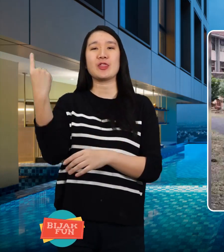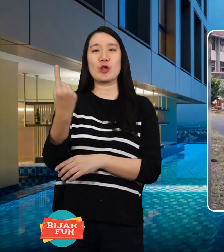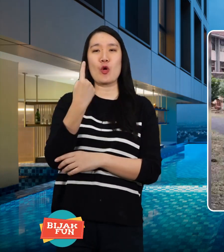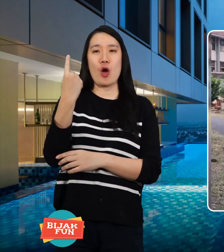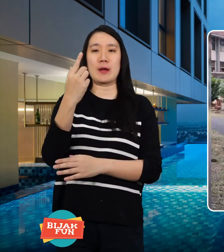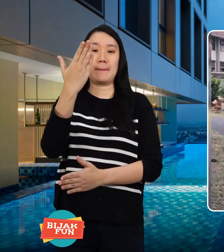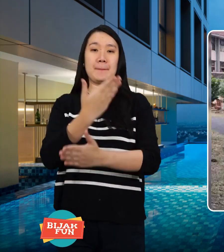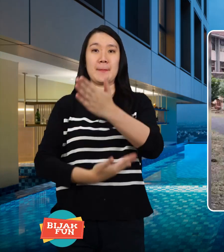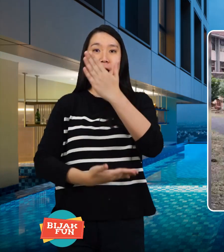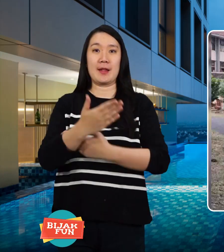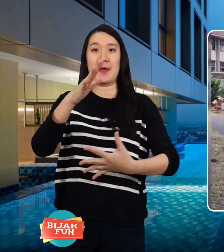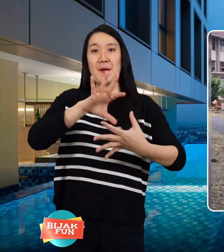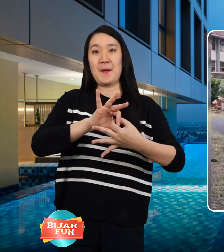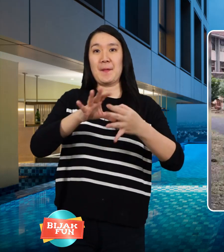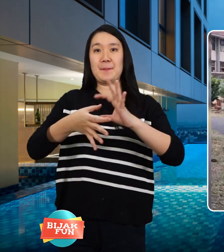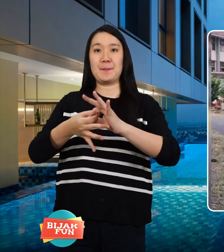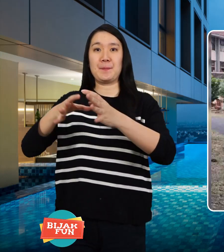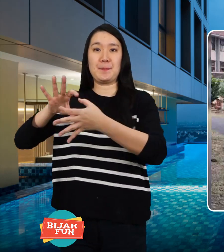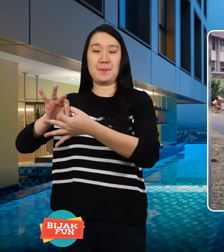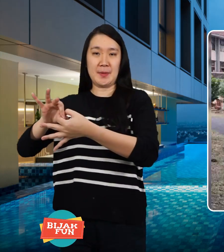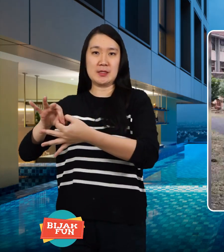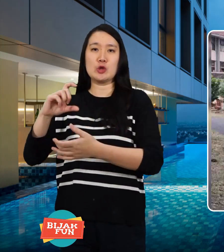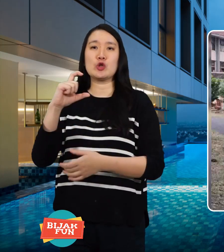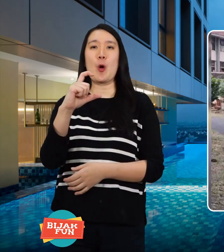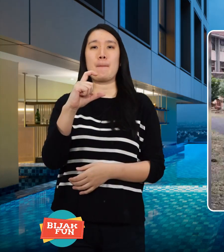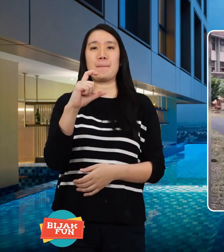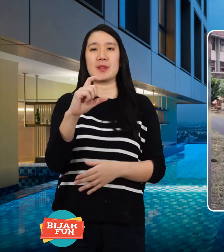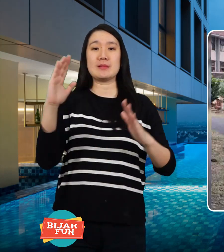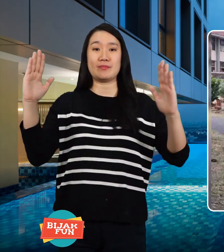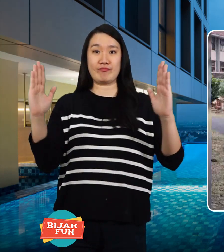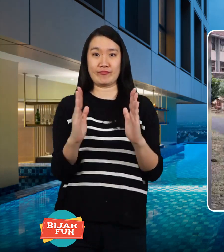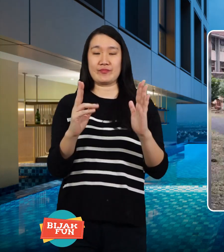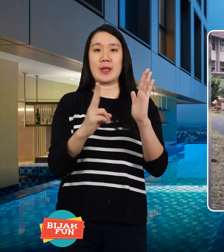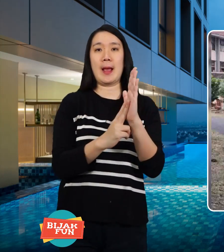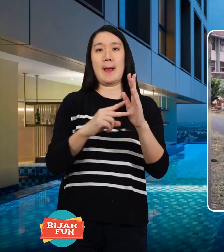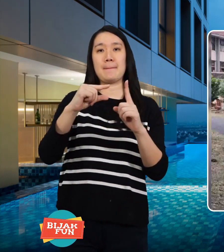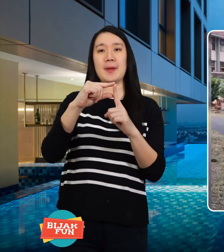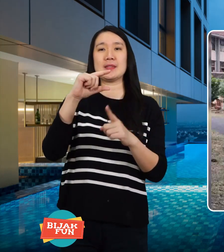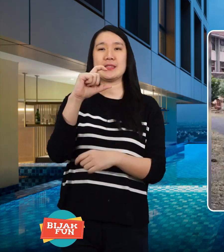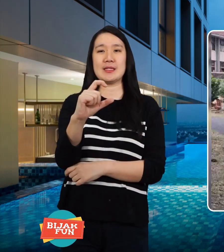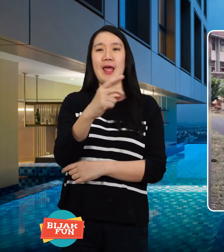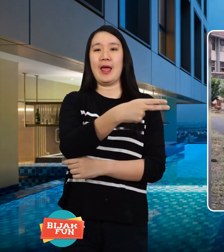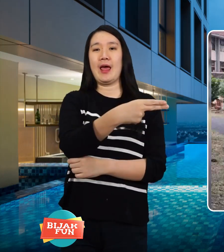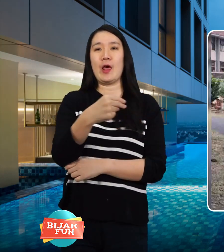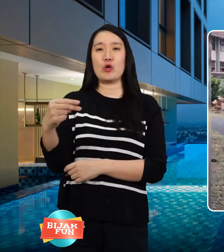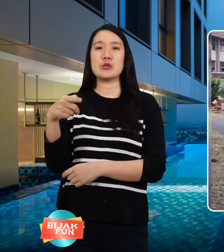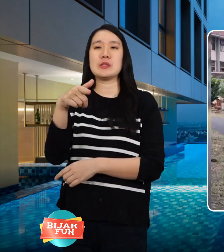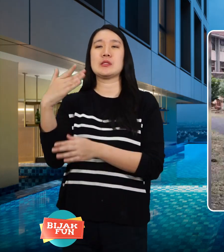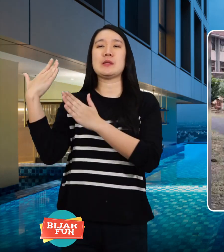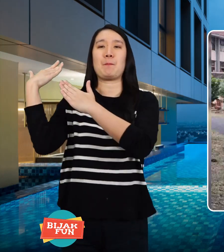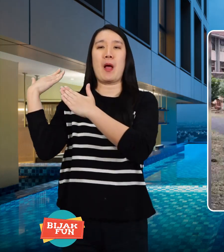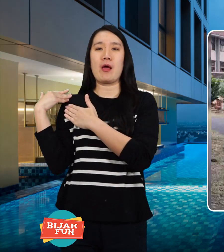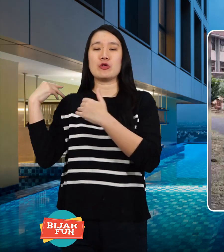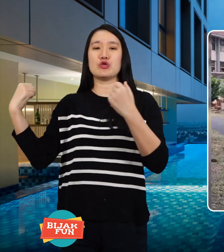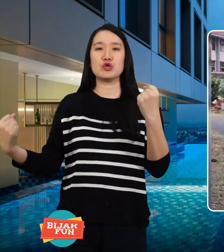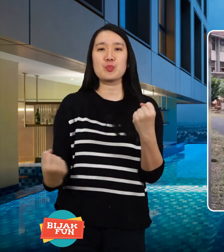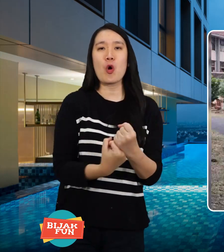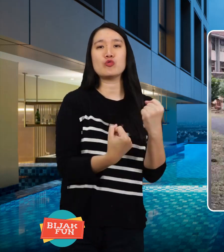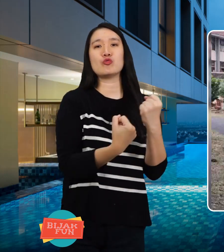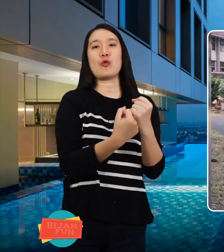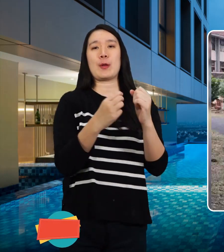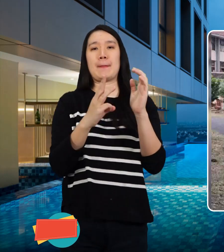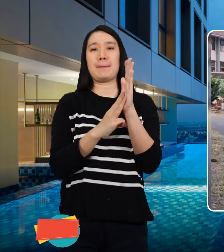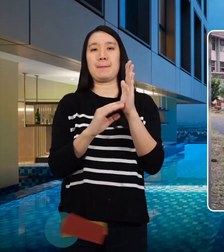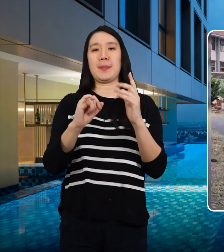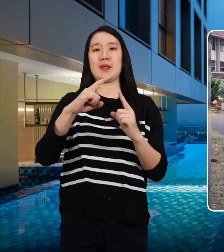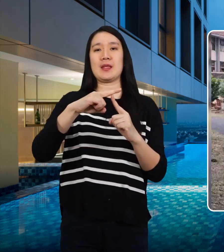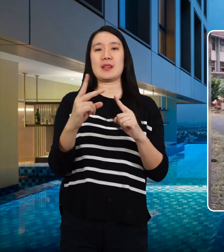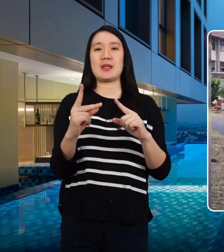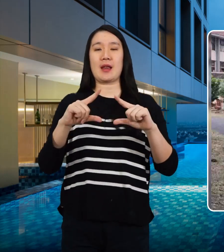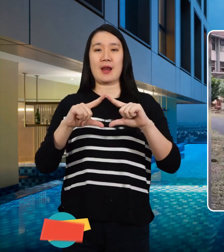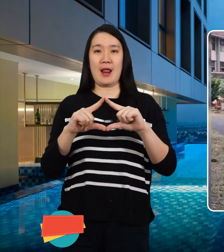National Paralympic Committee (NPC) Indonesia sebagai sponsor mitra.